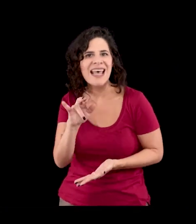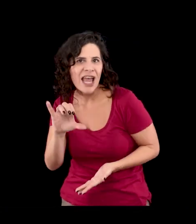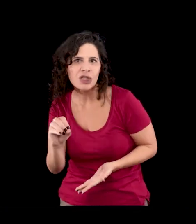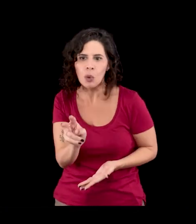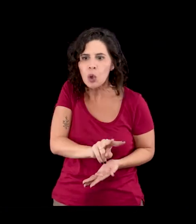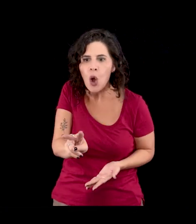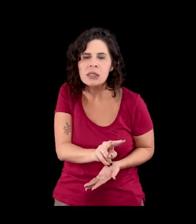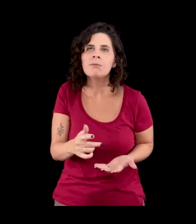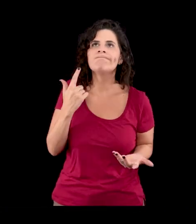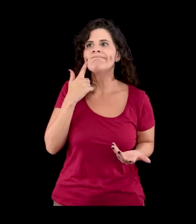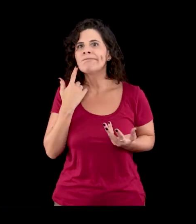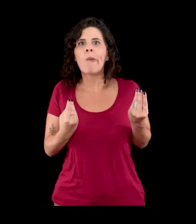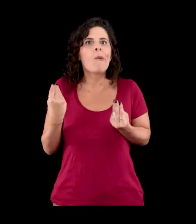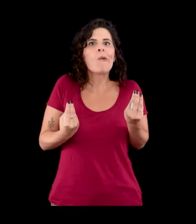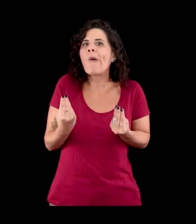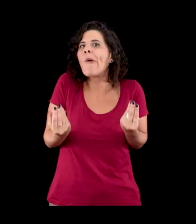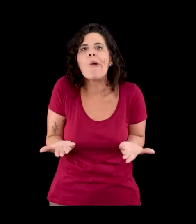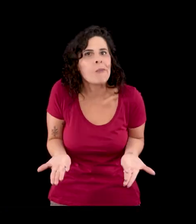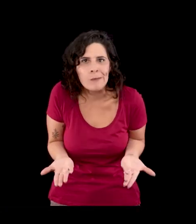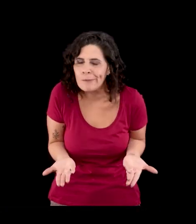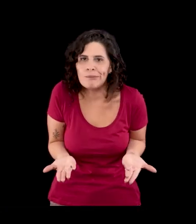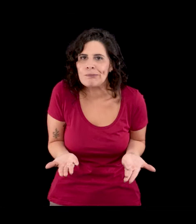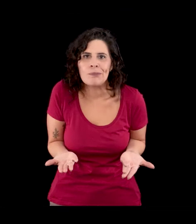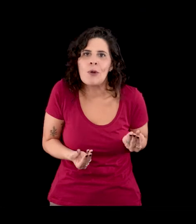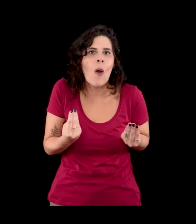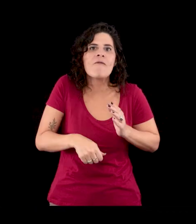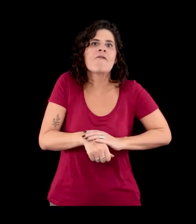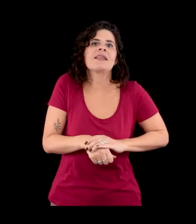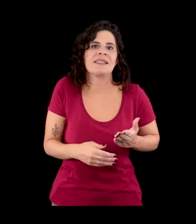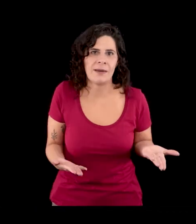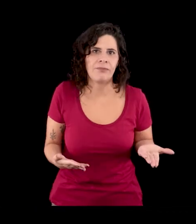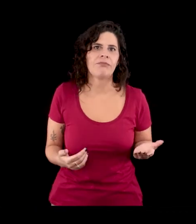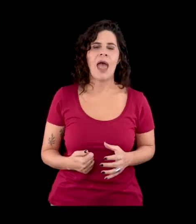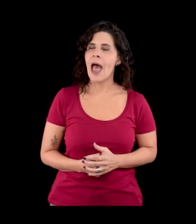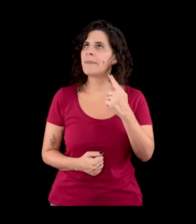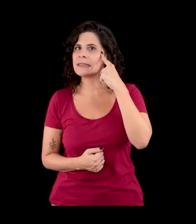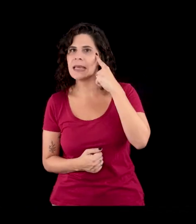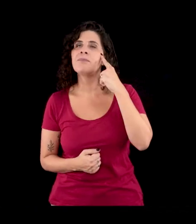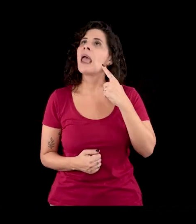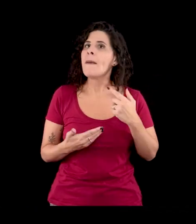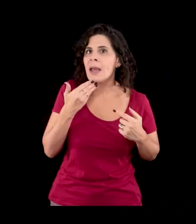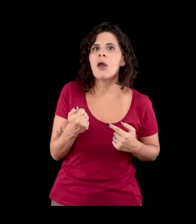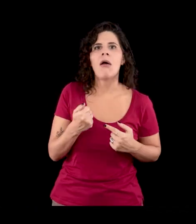e disse: “e agora, como faço?" Vou procurar no Brasil alguma instituição